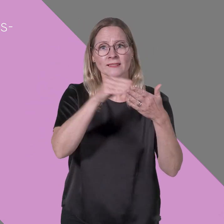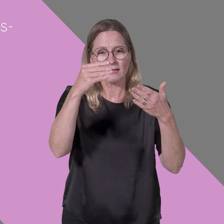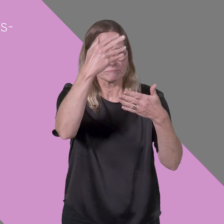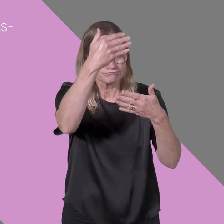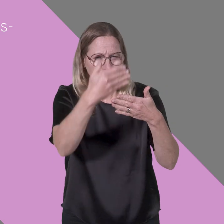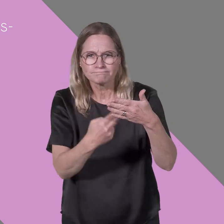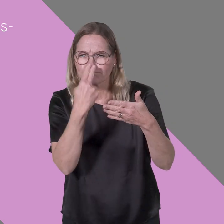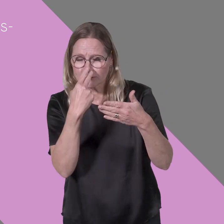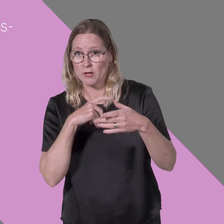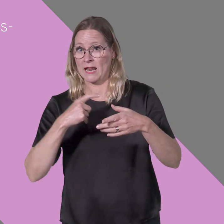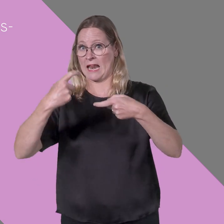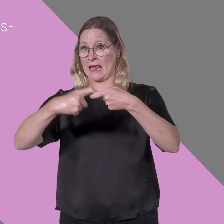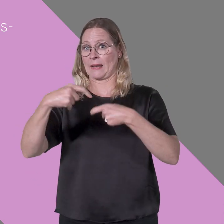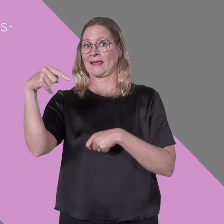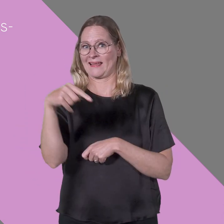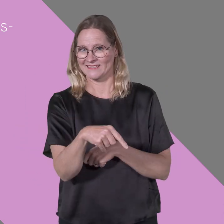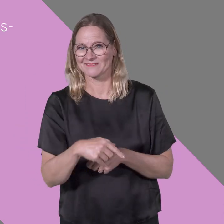oheisista linkeistä.